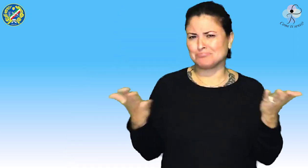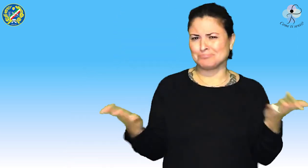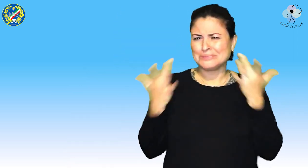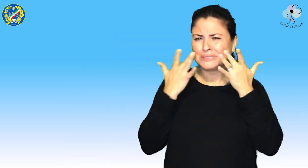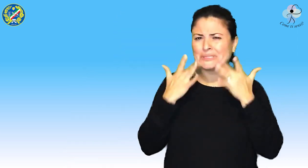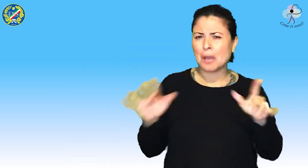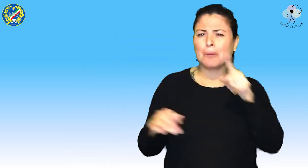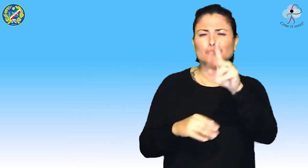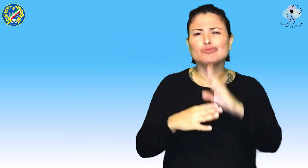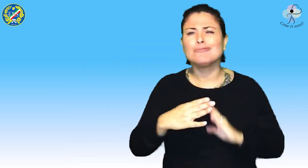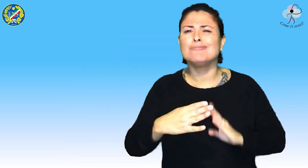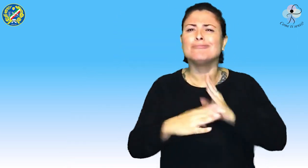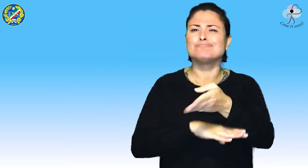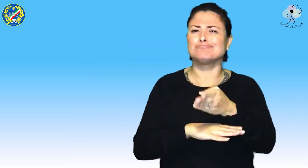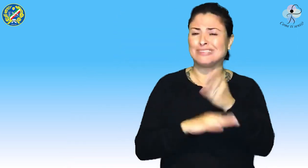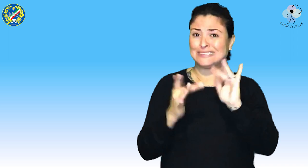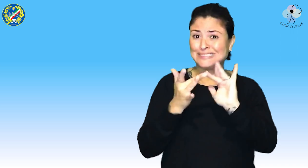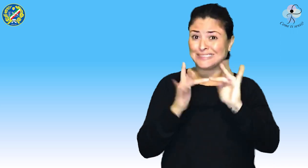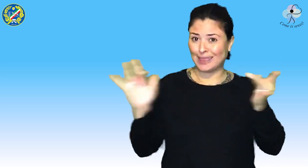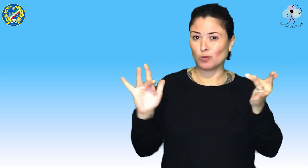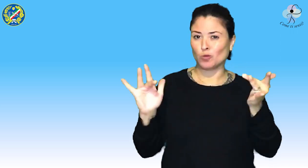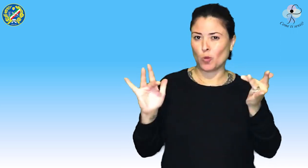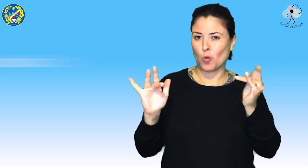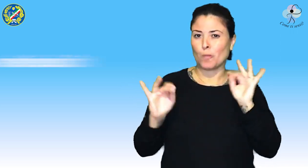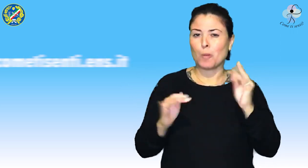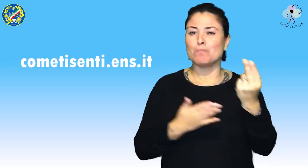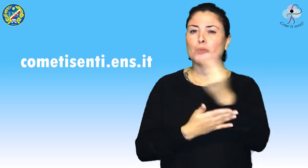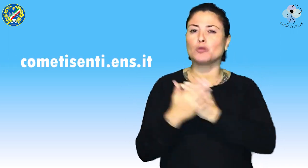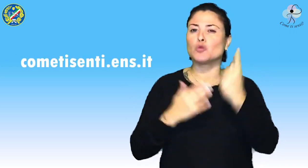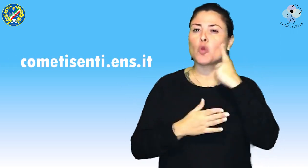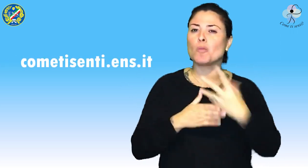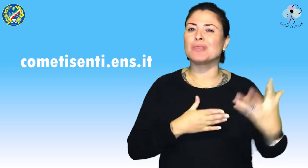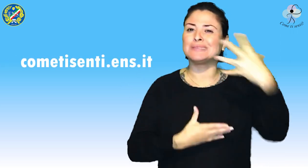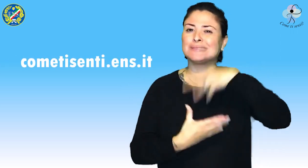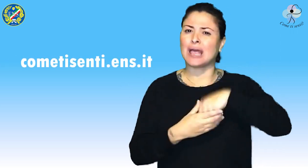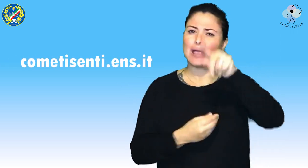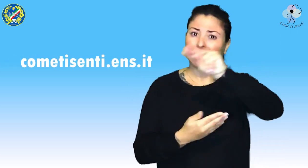Allora non ti resta che andare sul sito dedicato al progetto cometisenti.ens.it